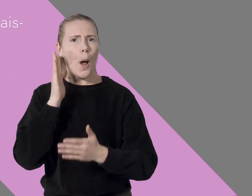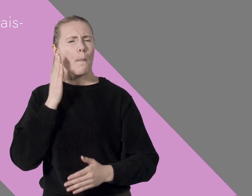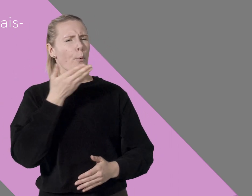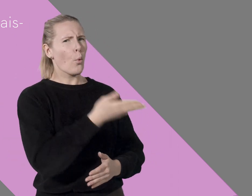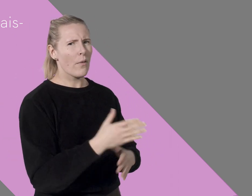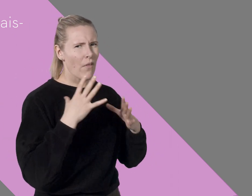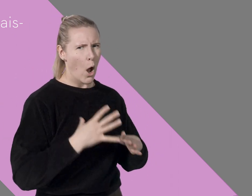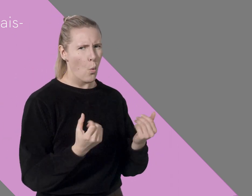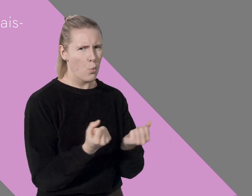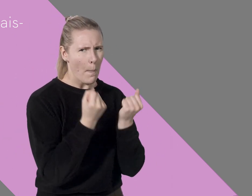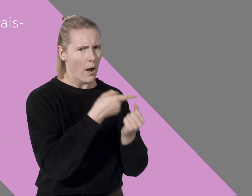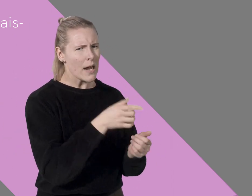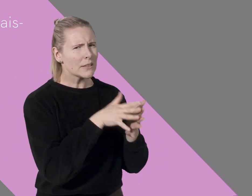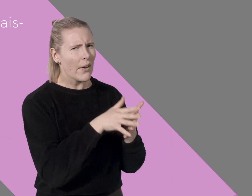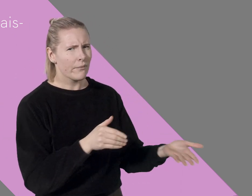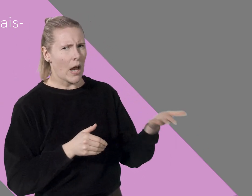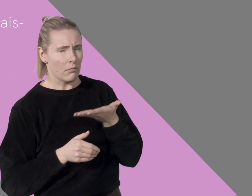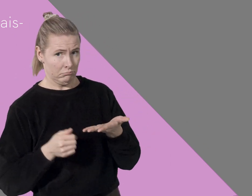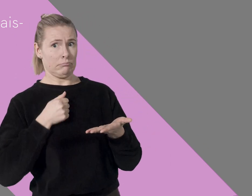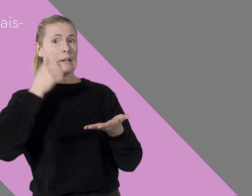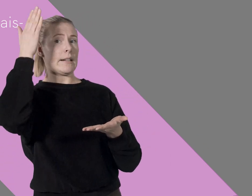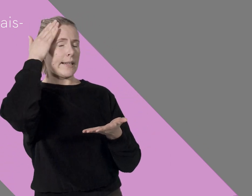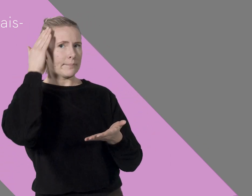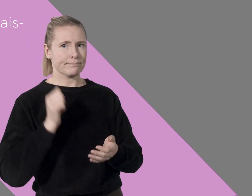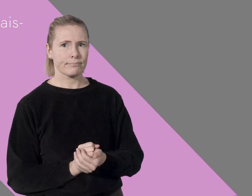kun se pyysi selvitystä asiasta Vammaiskumppanuudelta.